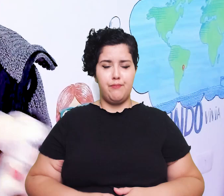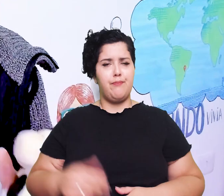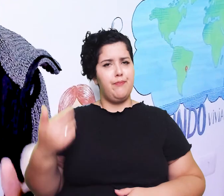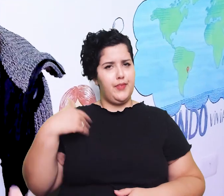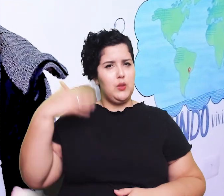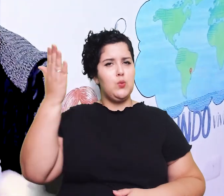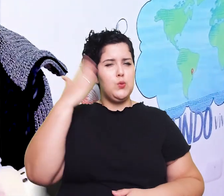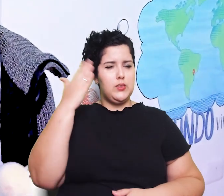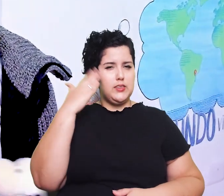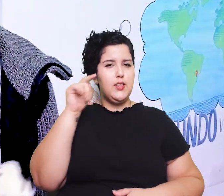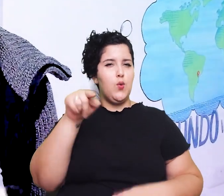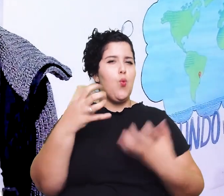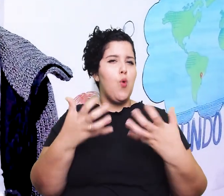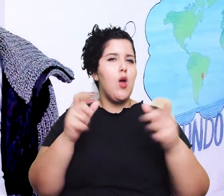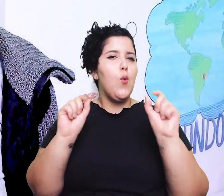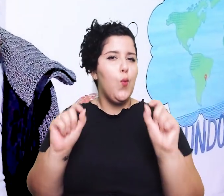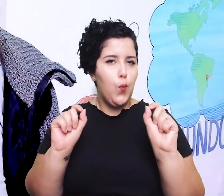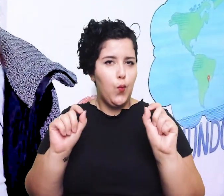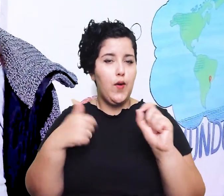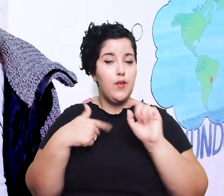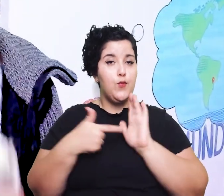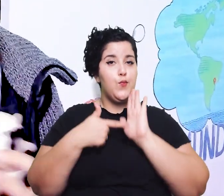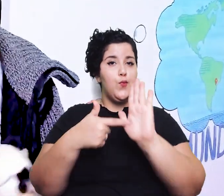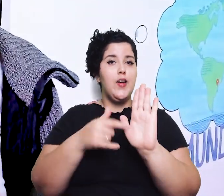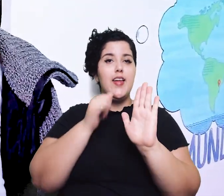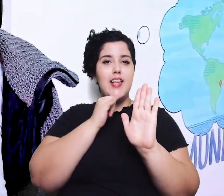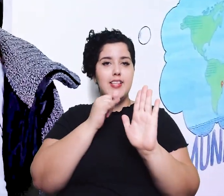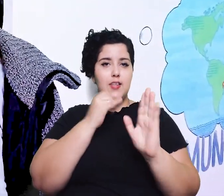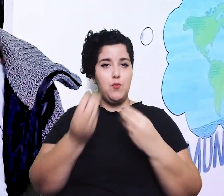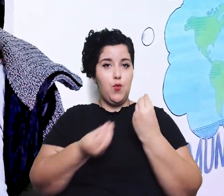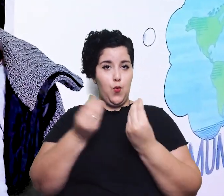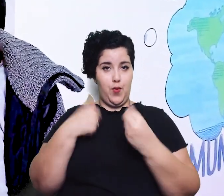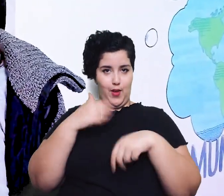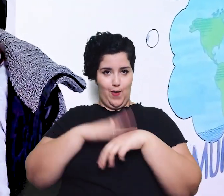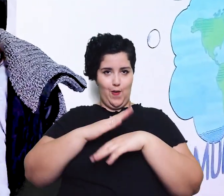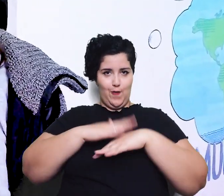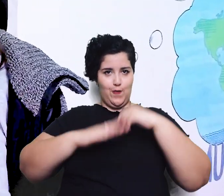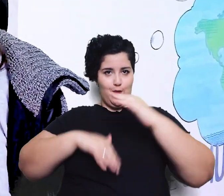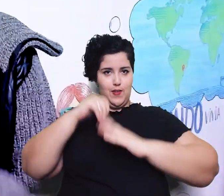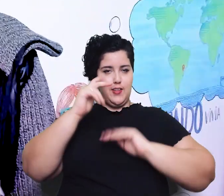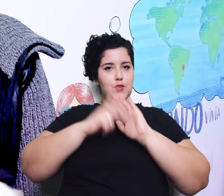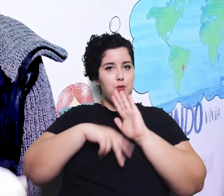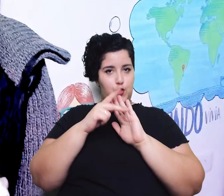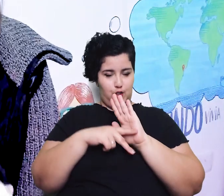Eu já sei, você quer um exemplo sobre como eu faço a Definição nos meus projetos de design, não tô certo? Então, sem